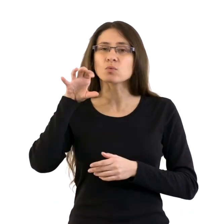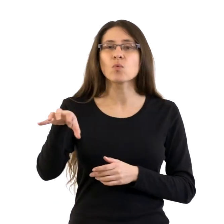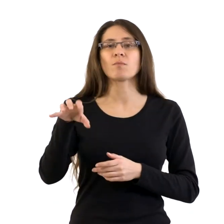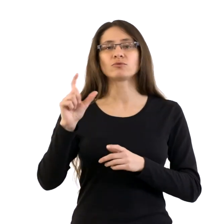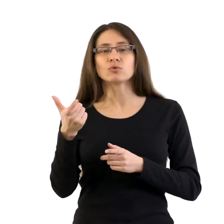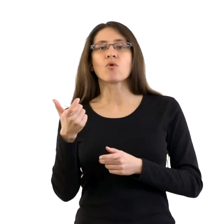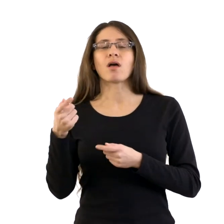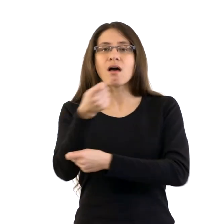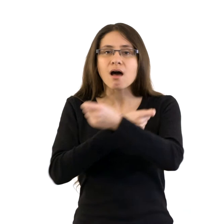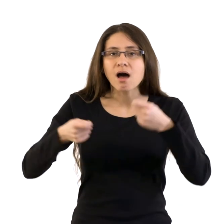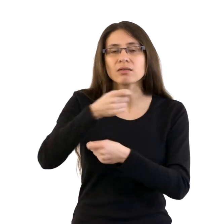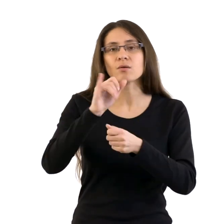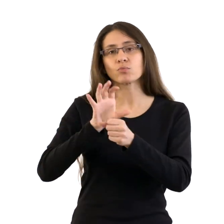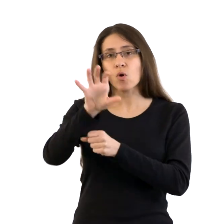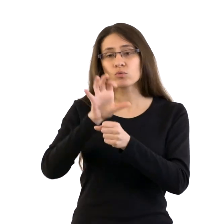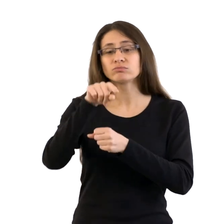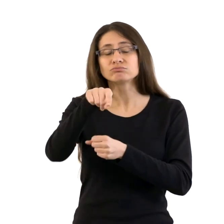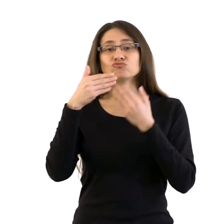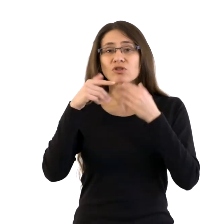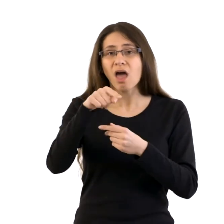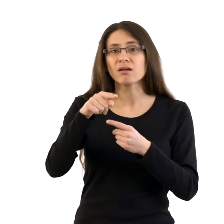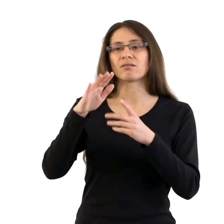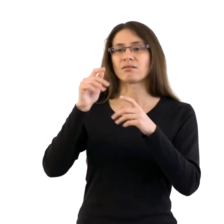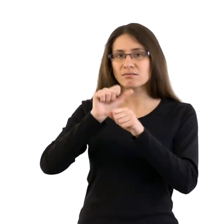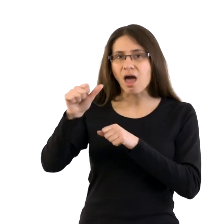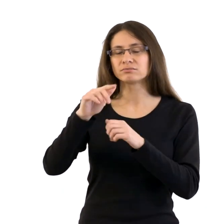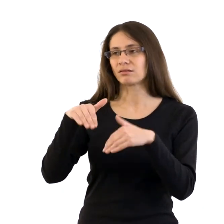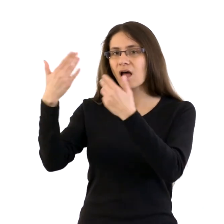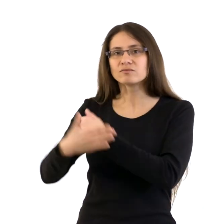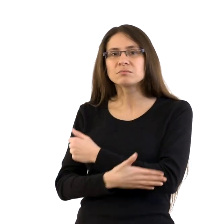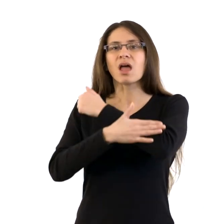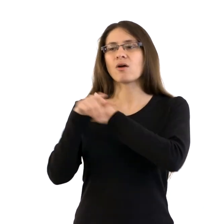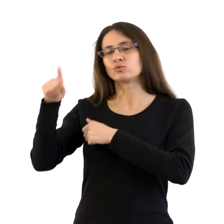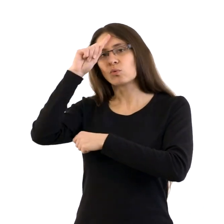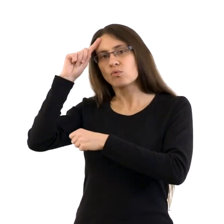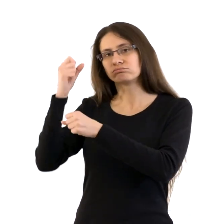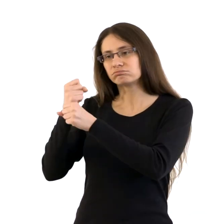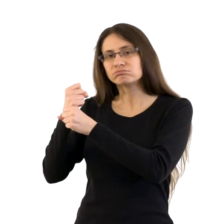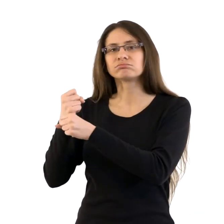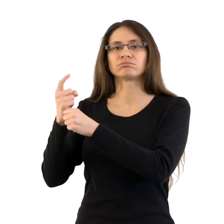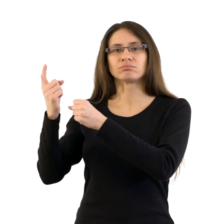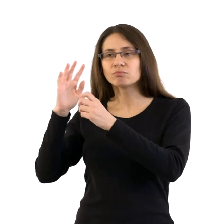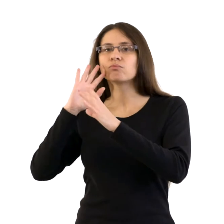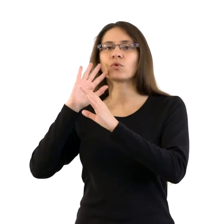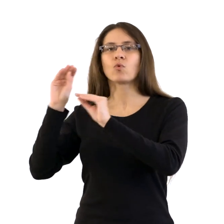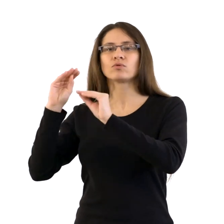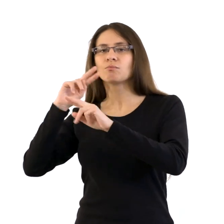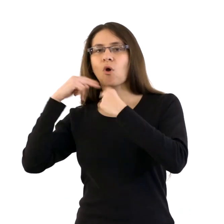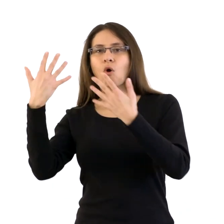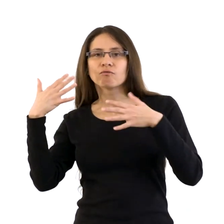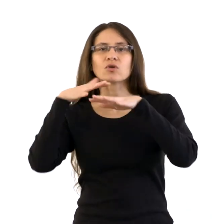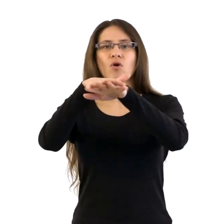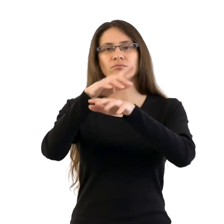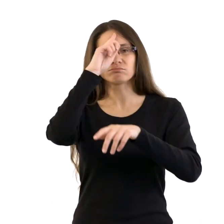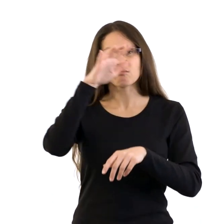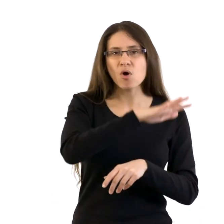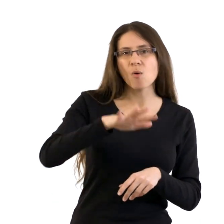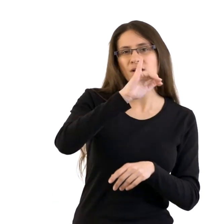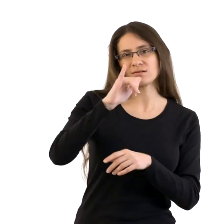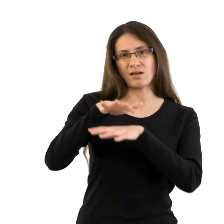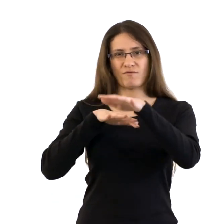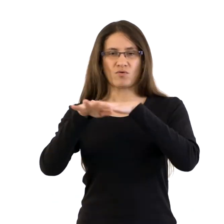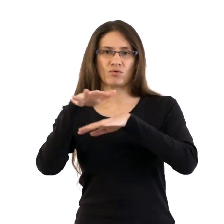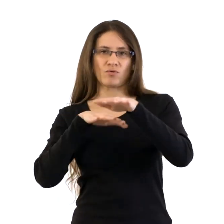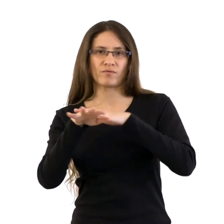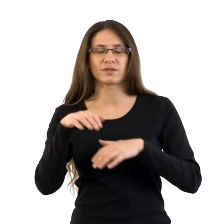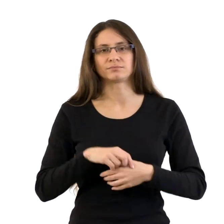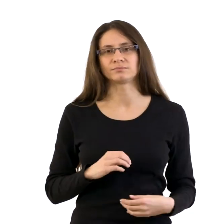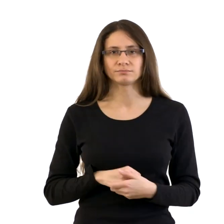Działalność handlowa i produkcyjna – usługi mające na celu wspomaganie działalności społecznej i reintegrację społeczno-zawodową.